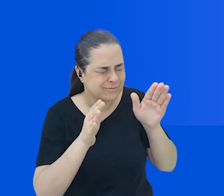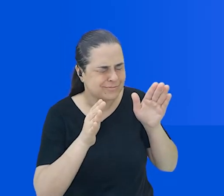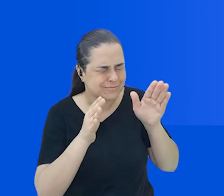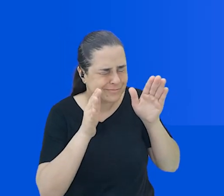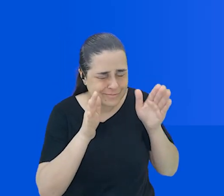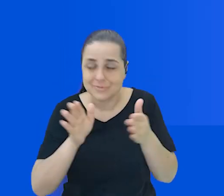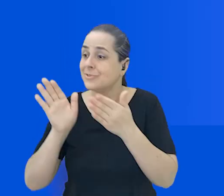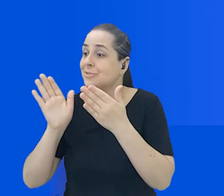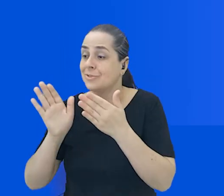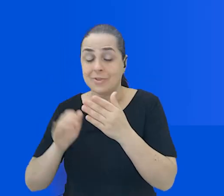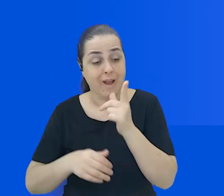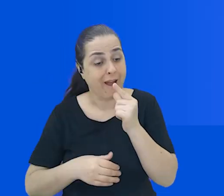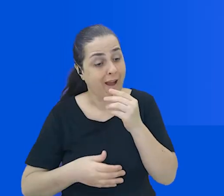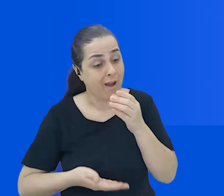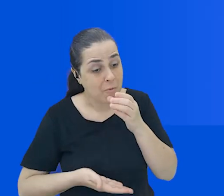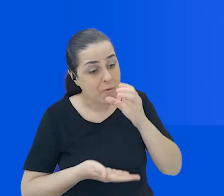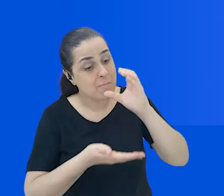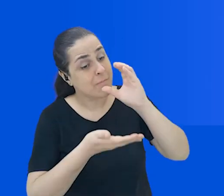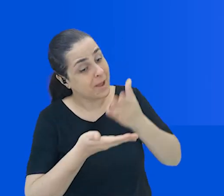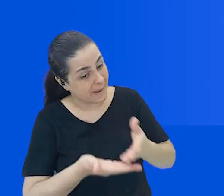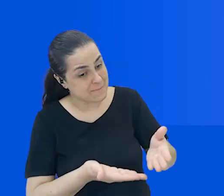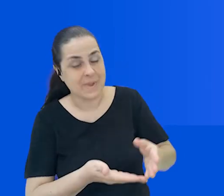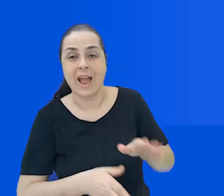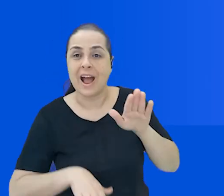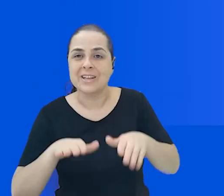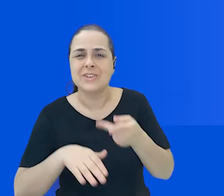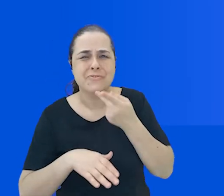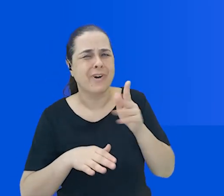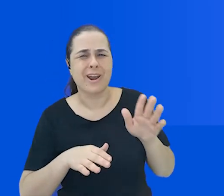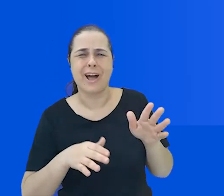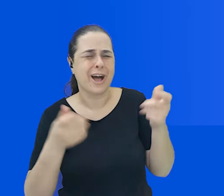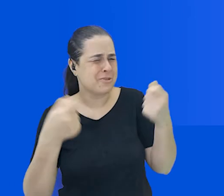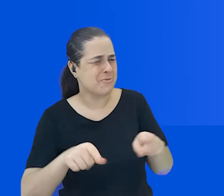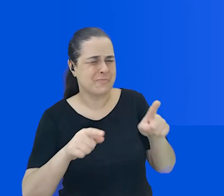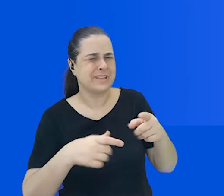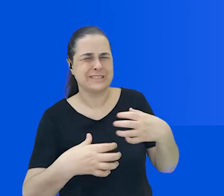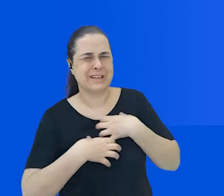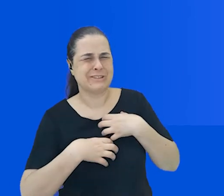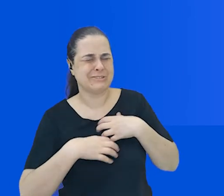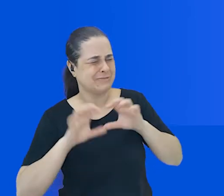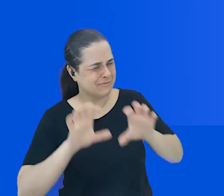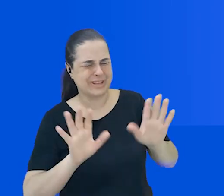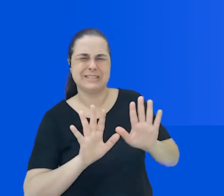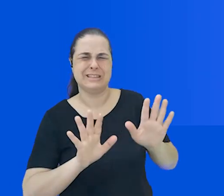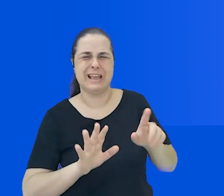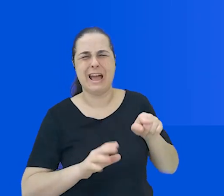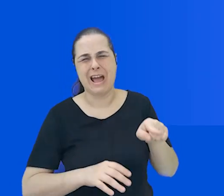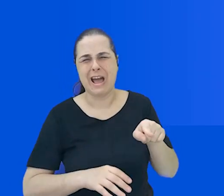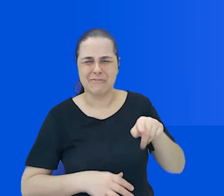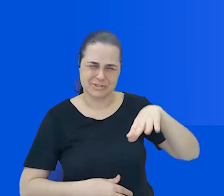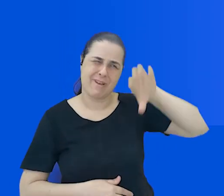toma uma água, sempre tem os comentários, "não fica assim", "não é para tanto", "aí não faz drama".